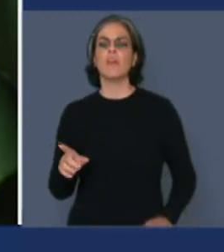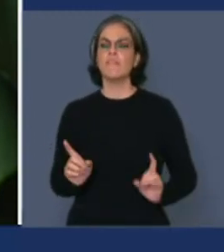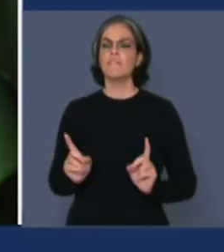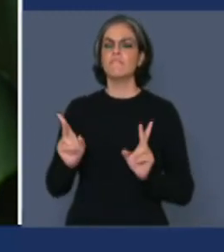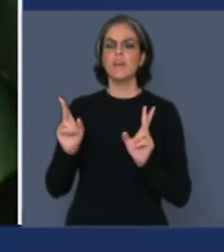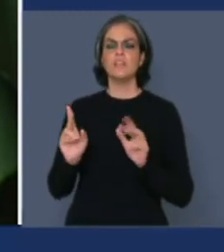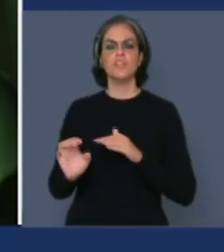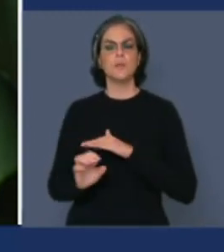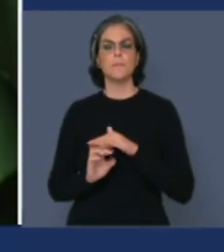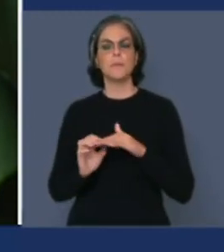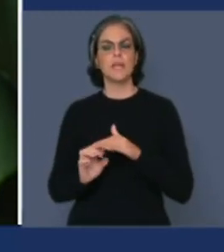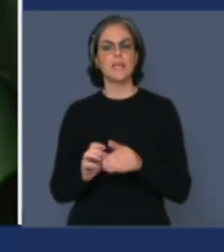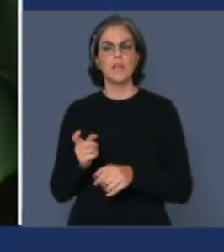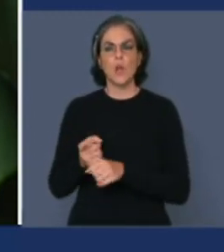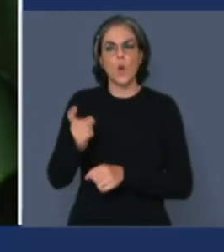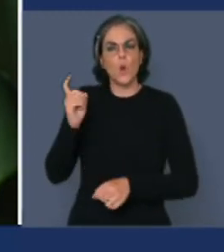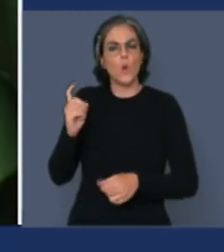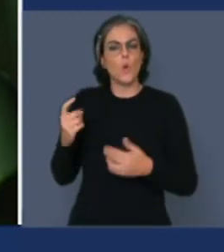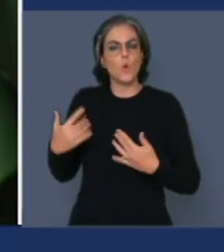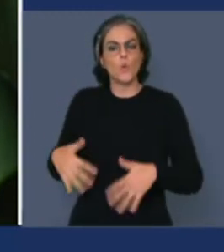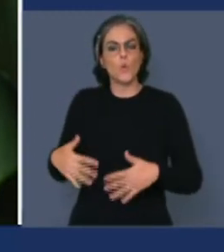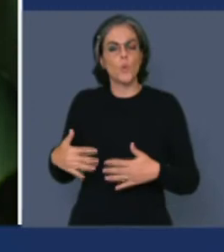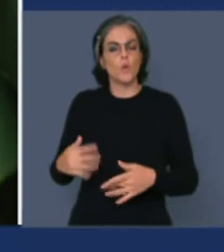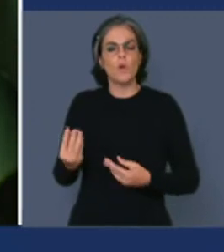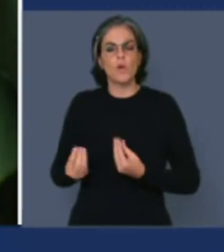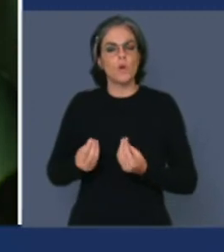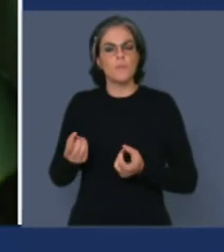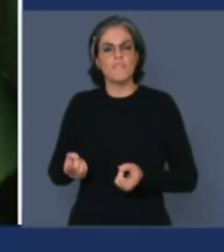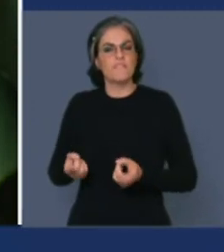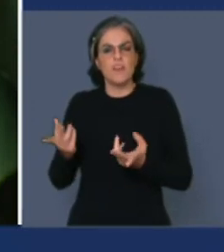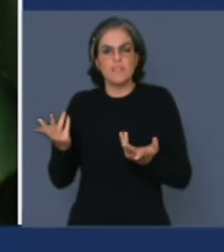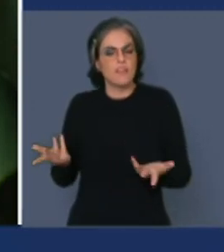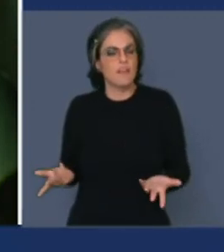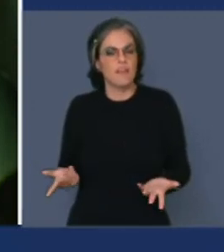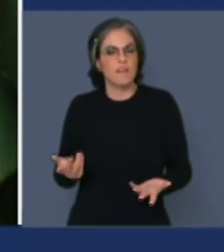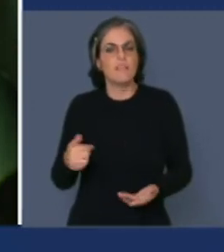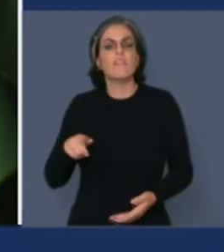QUEM É QUE VENDE UMA EMPRESA TÃO LUCRATIVA QUANTO OS CORREIOS? QUAL O INTERESSE POR